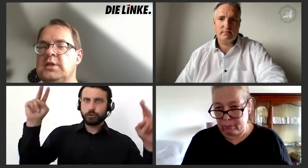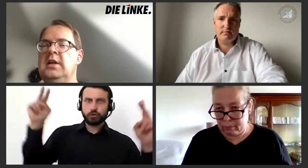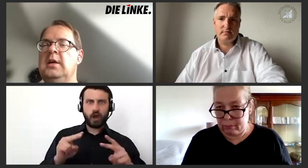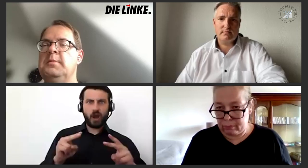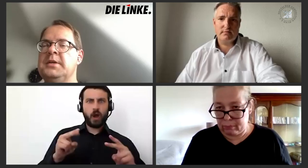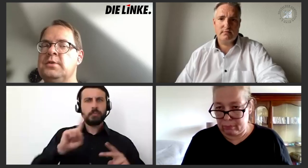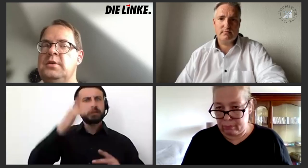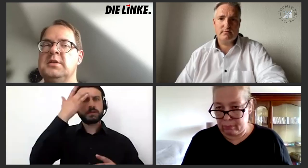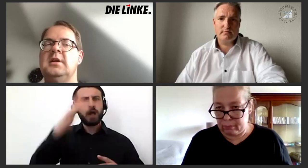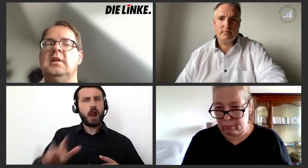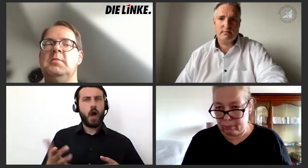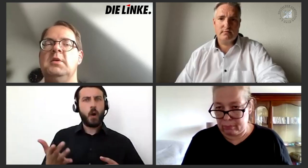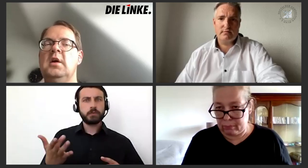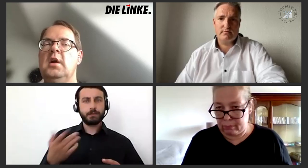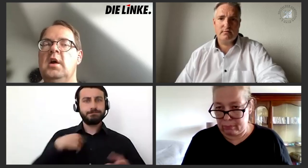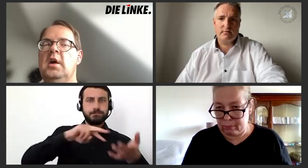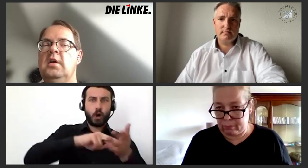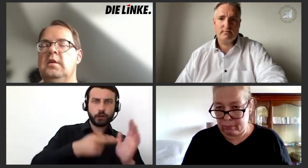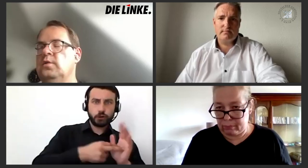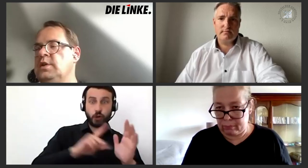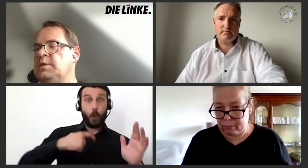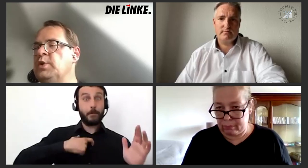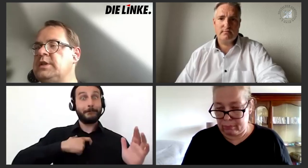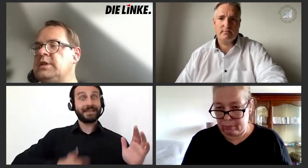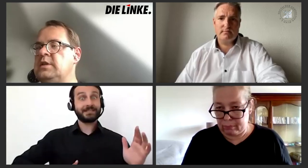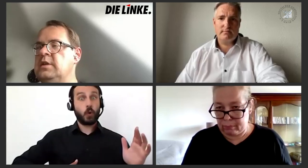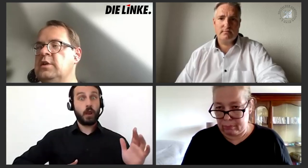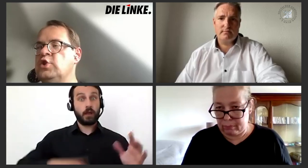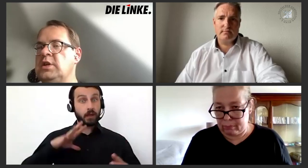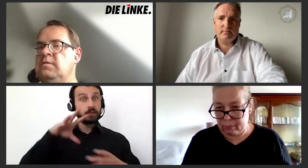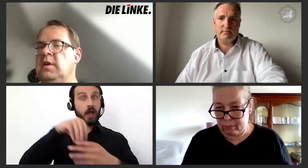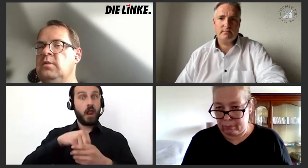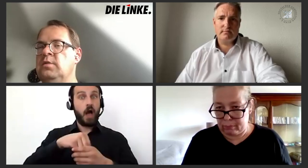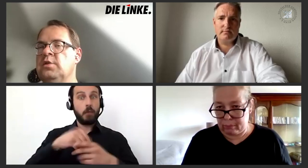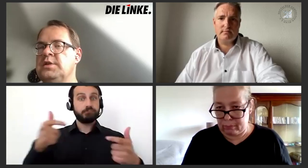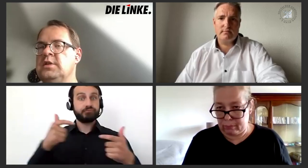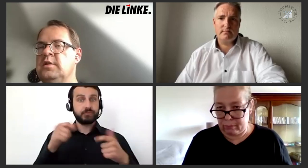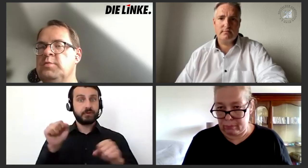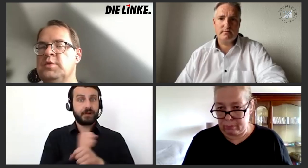auch in Teilhabe, in politischer Teilhabe, in persönlicher Teilhabe. Das muss gestrichen werden.